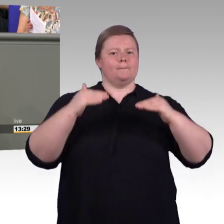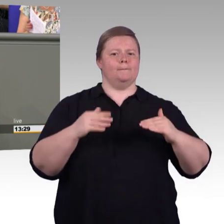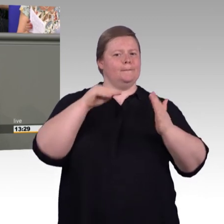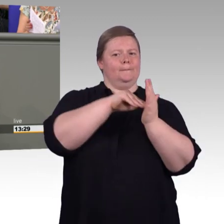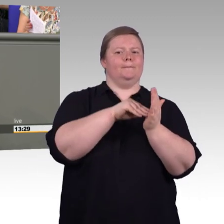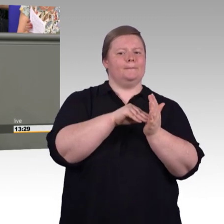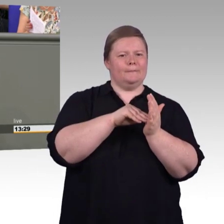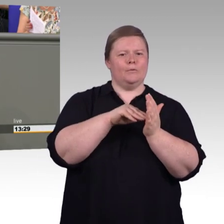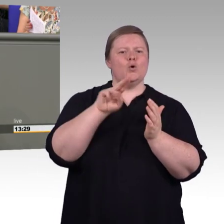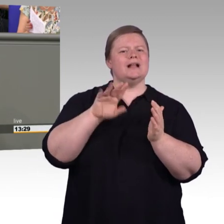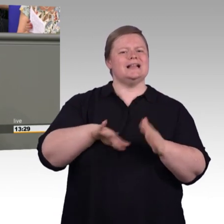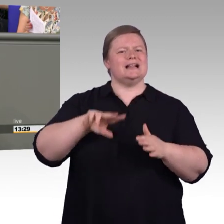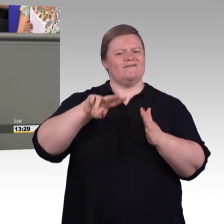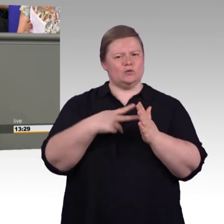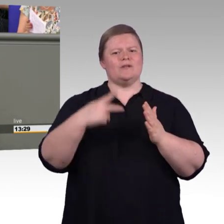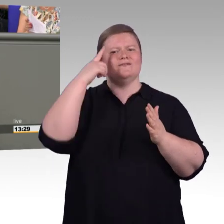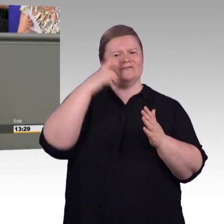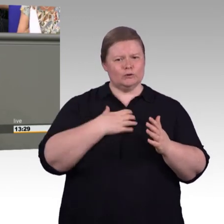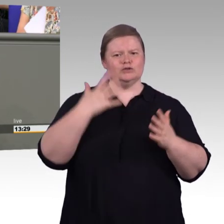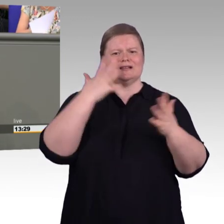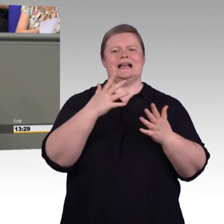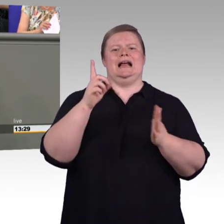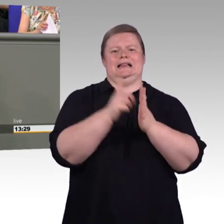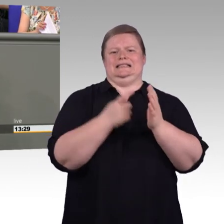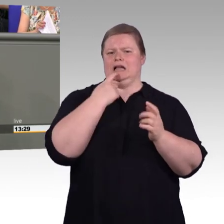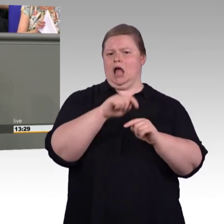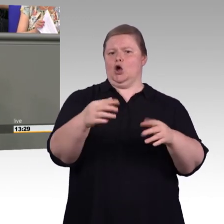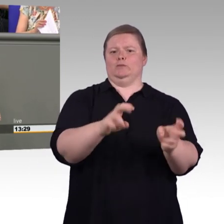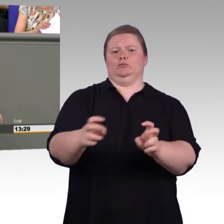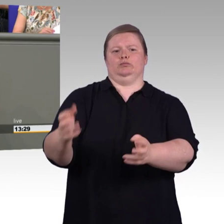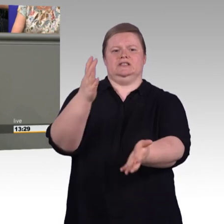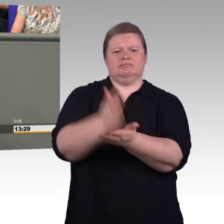Also die Kollegen der Grünen gehen Artikel 6 Absatz 5 an und sagen,